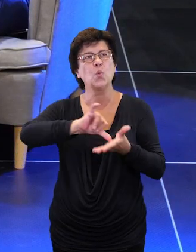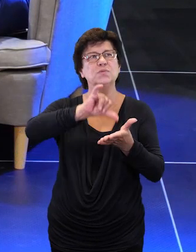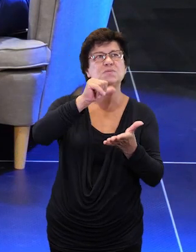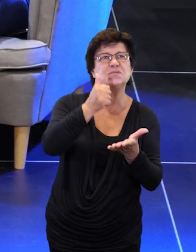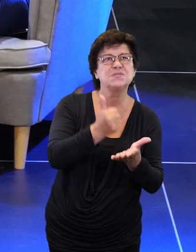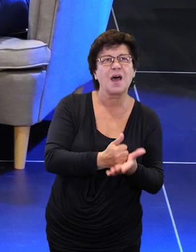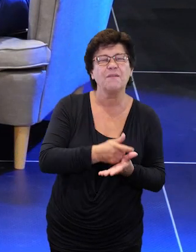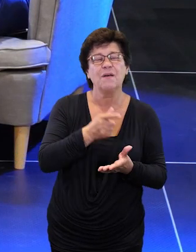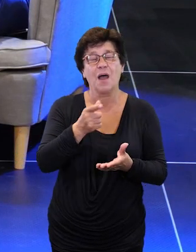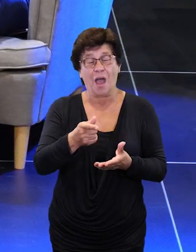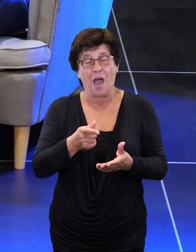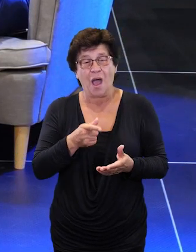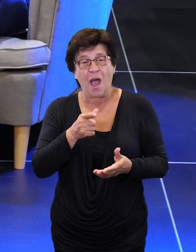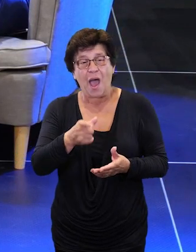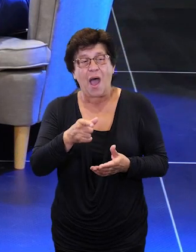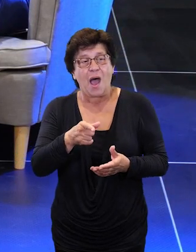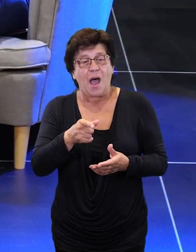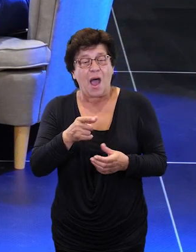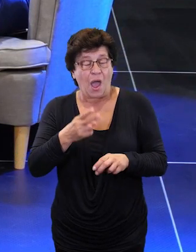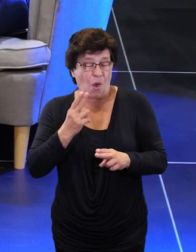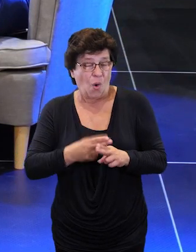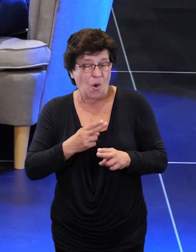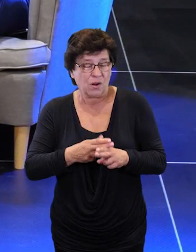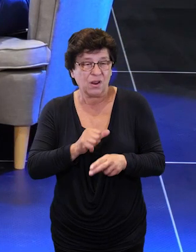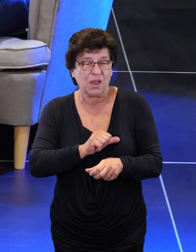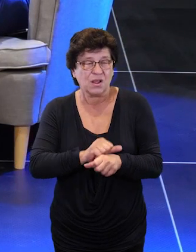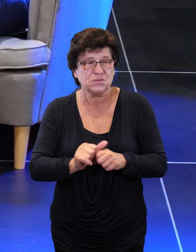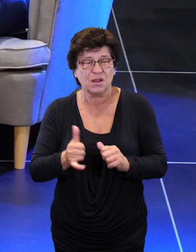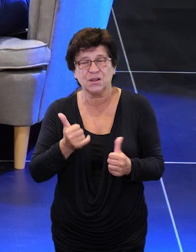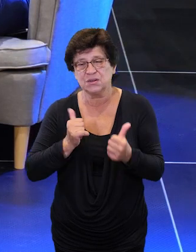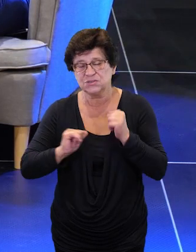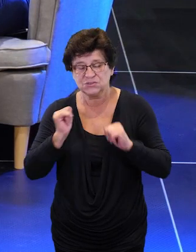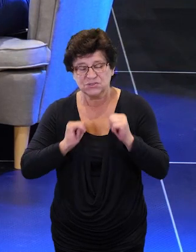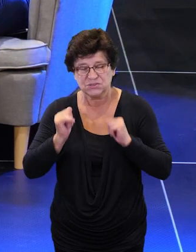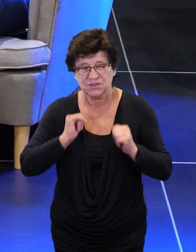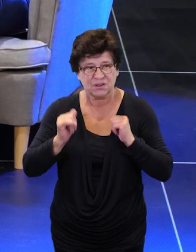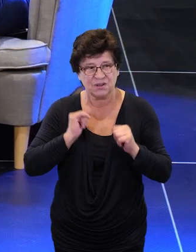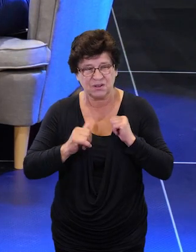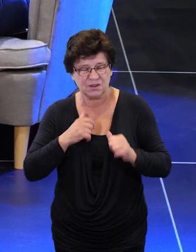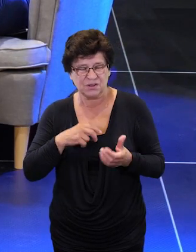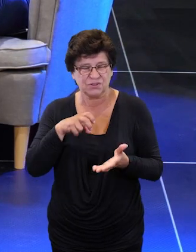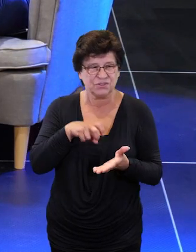bo on patrzył tylko w ten, a niekoniecznie słuchał mnie i tak dalej.